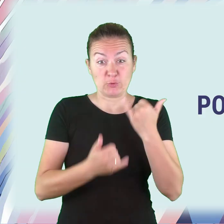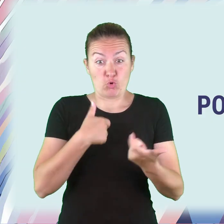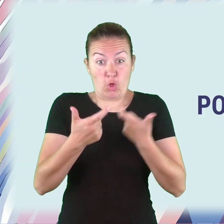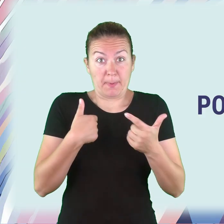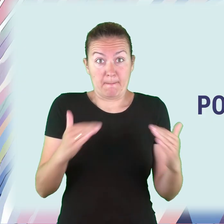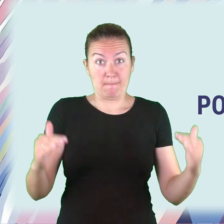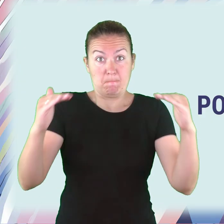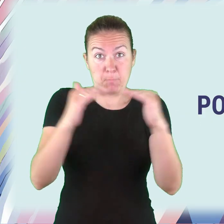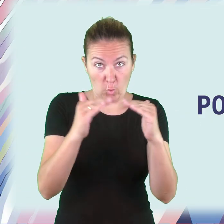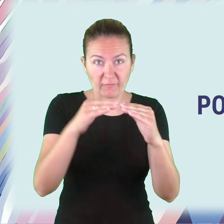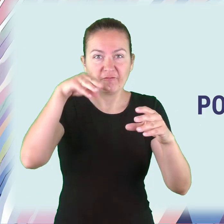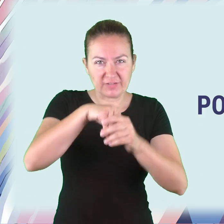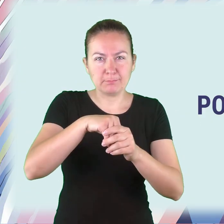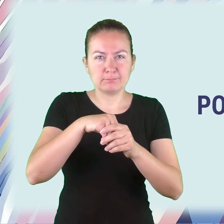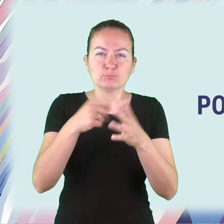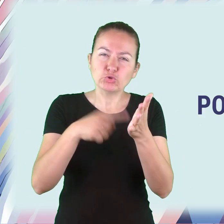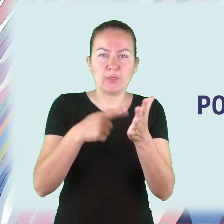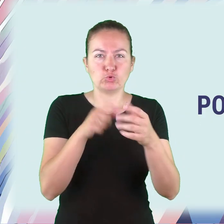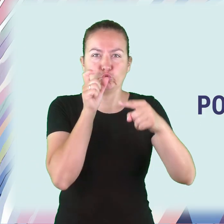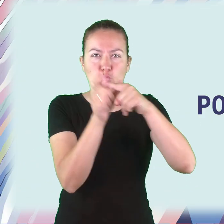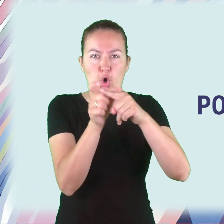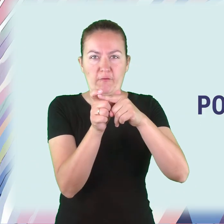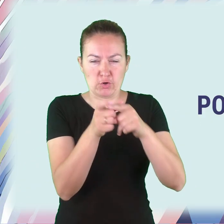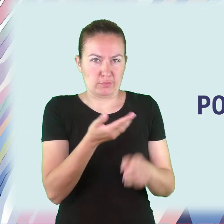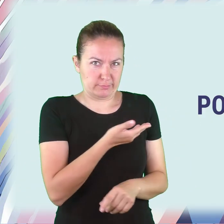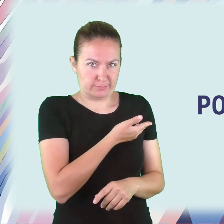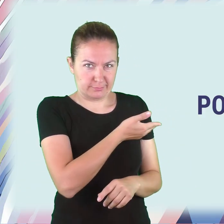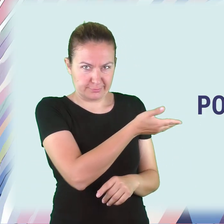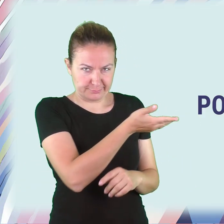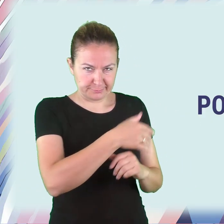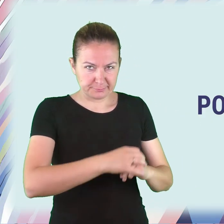Pojawiają się zwykle słowa: jak, jakby, niczym, niby, na kształt.